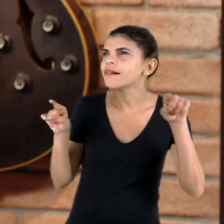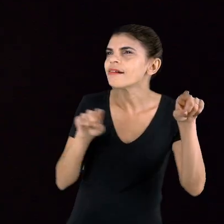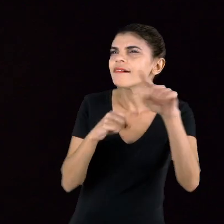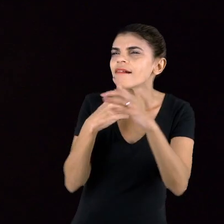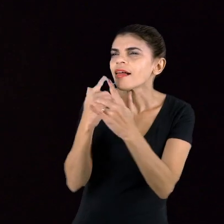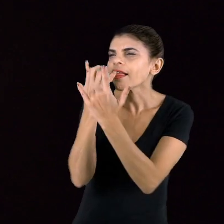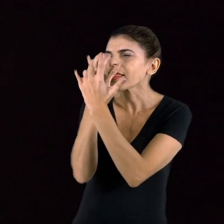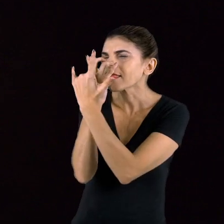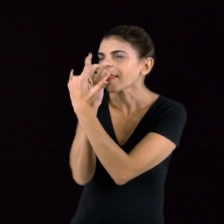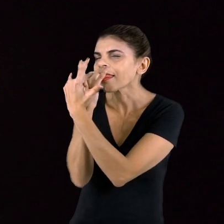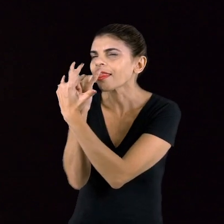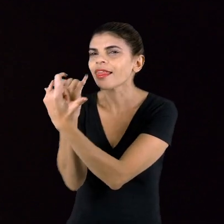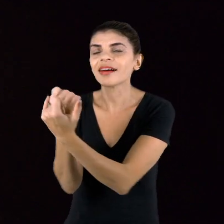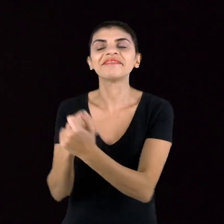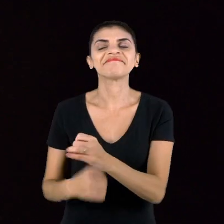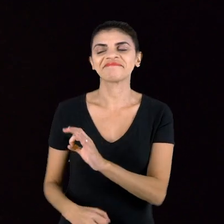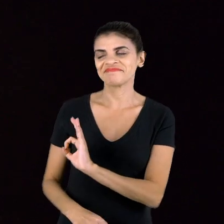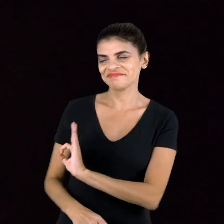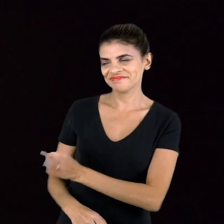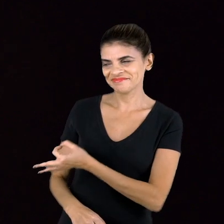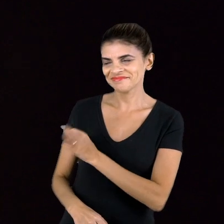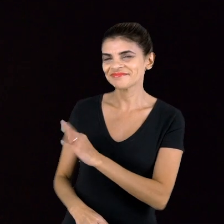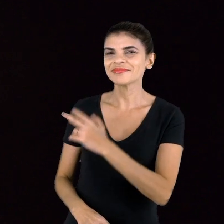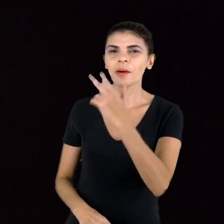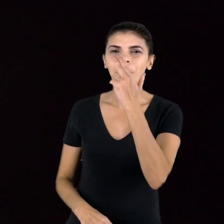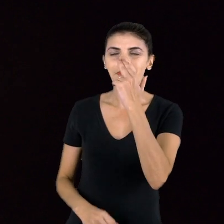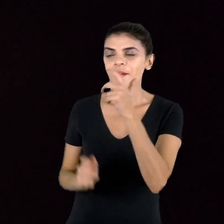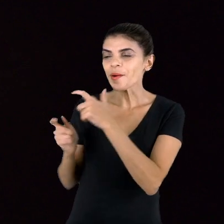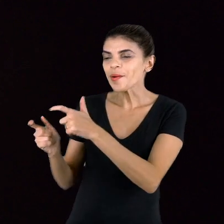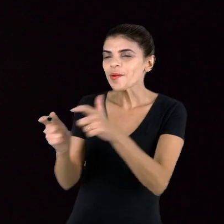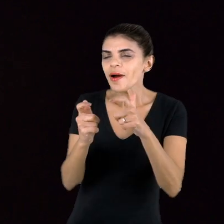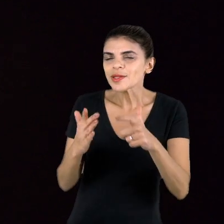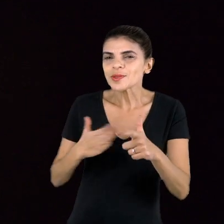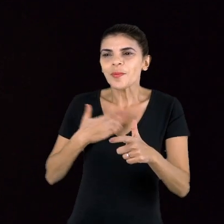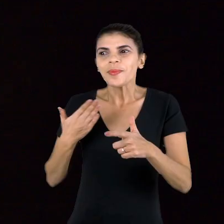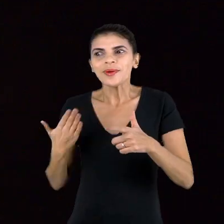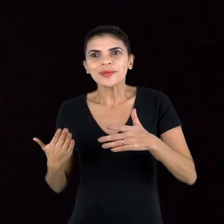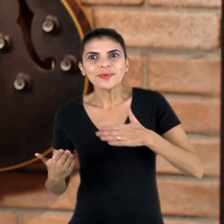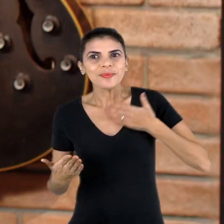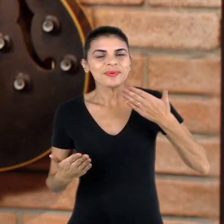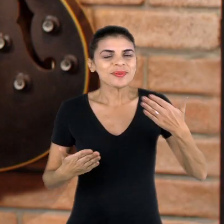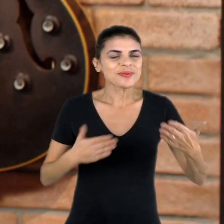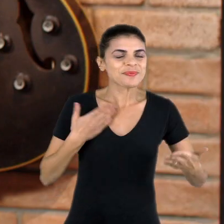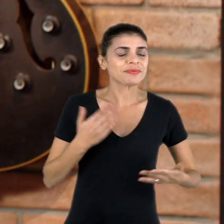Mas é! É um... labirinto de surpresas ali, muito bom. Me conta uma coisa aqui.